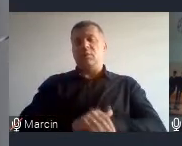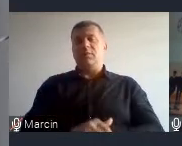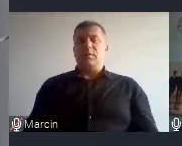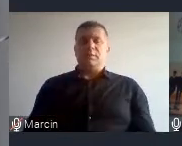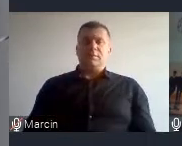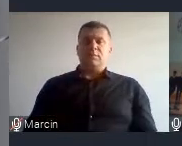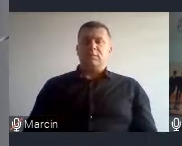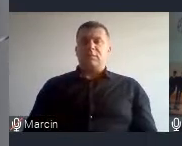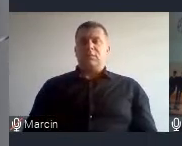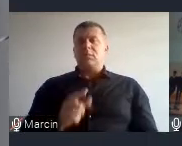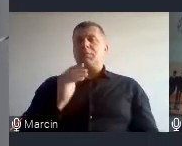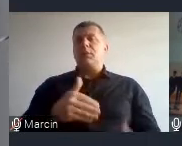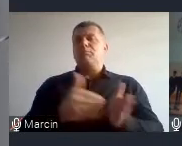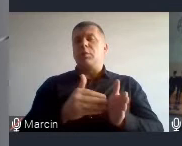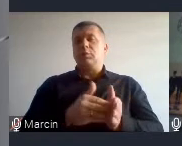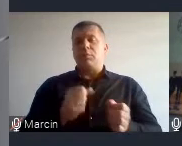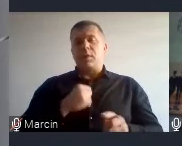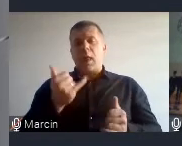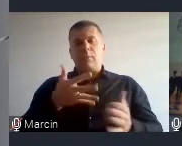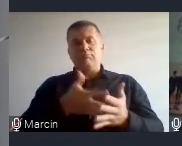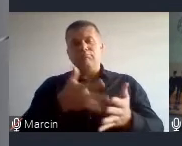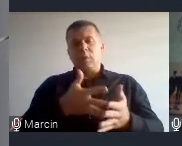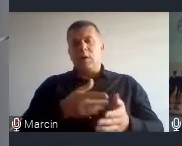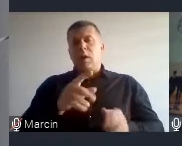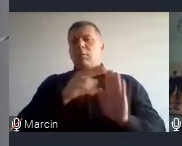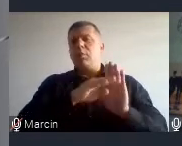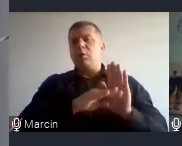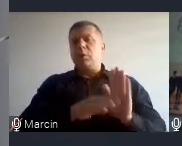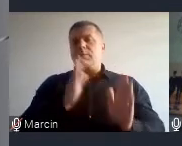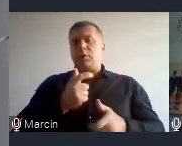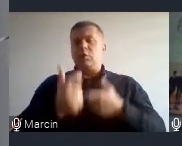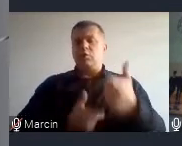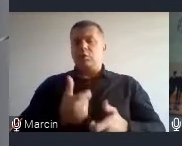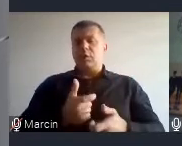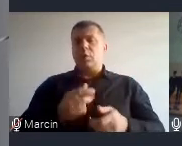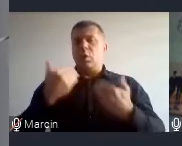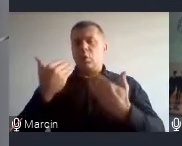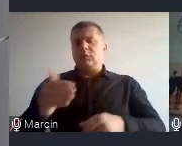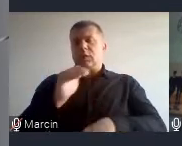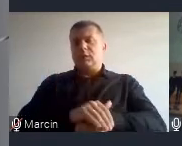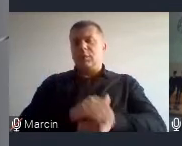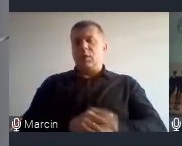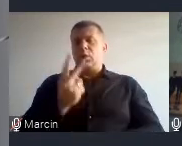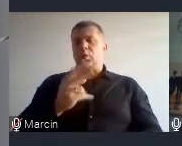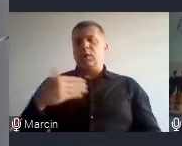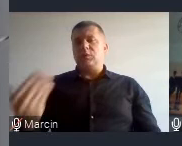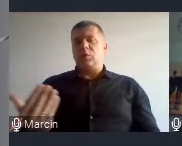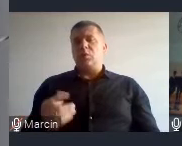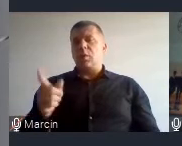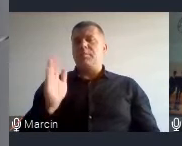musicie Państwo szacować całą wartość zamówienia. Szacowanie będzie służyć z jednej strony określeniu procedury,